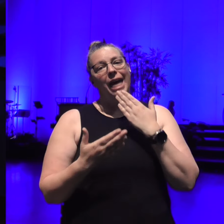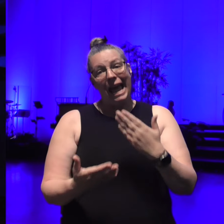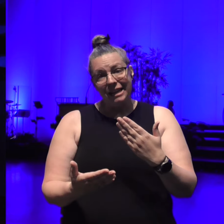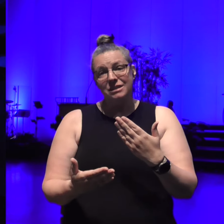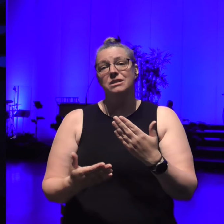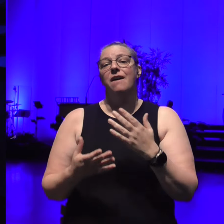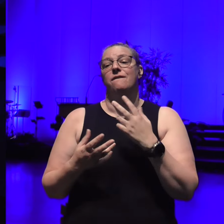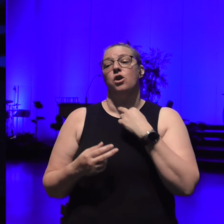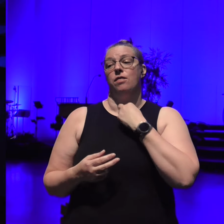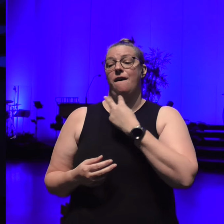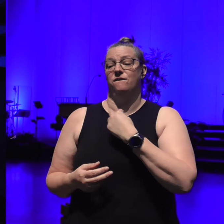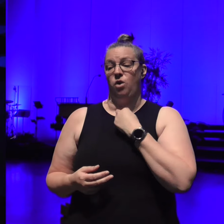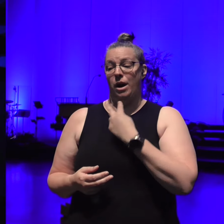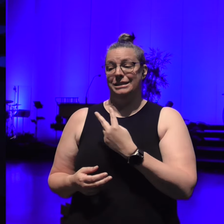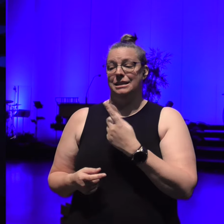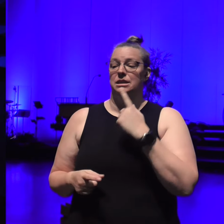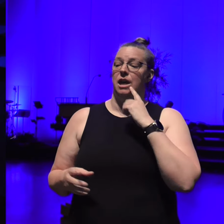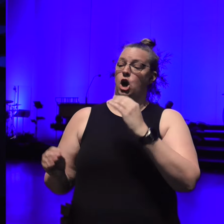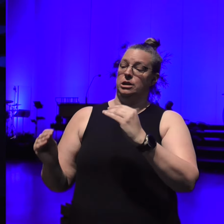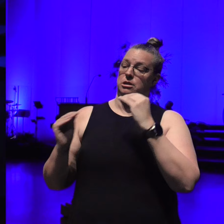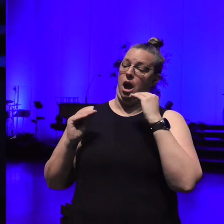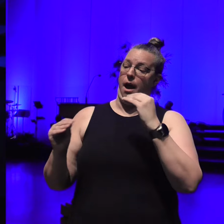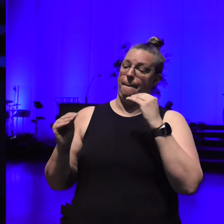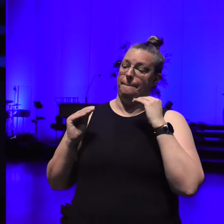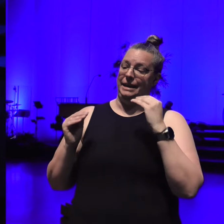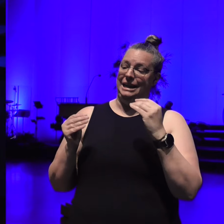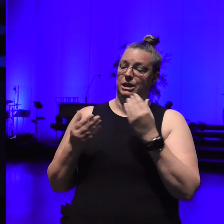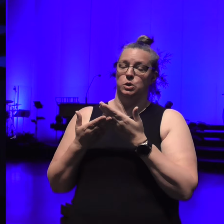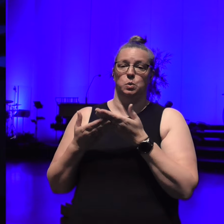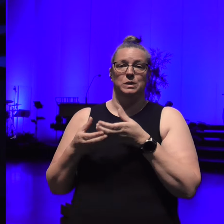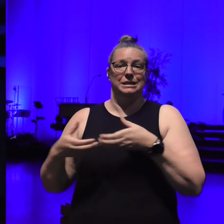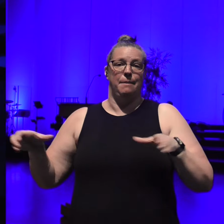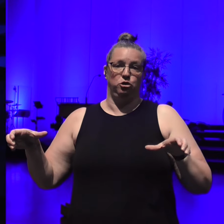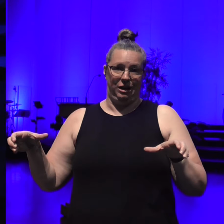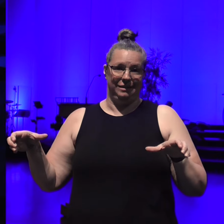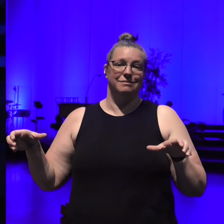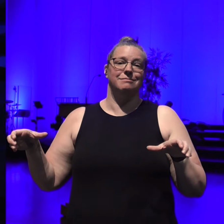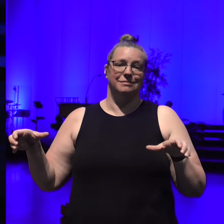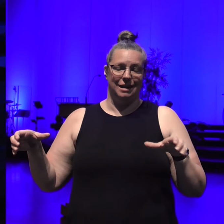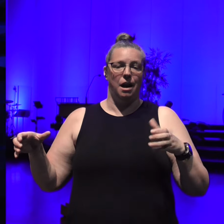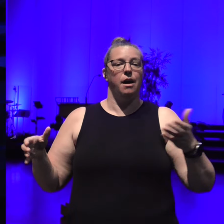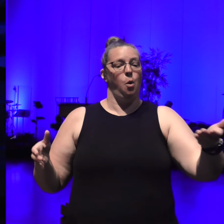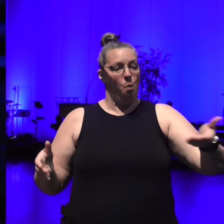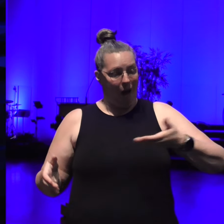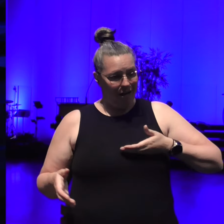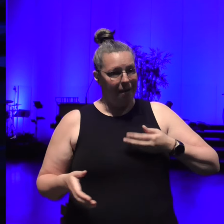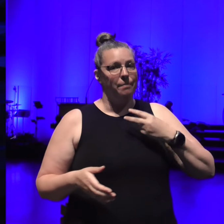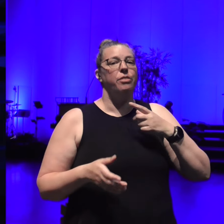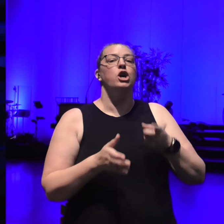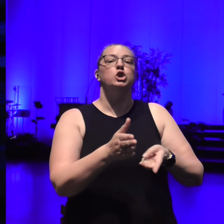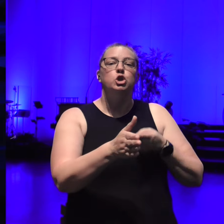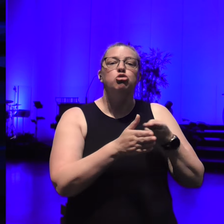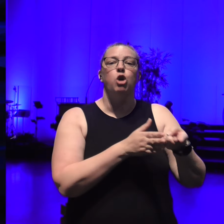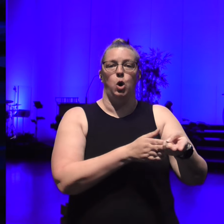voces sobre dónde me enseñaron el discernimiento. Pero doy la bienvenida a esas voces verdaderas, la voz de